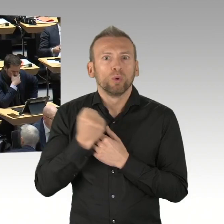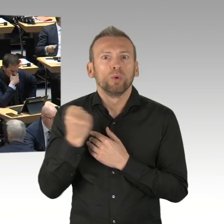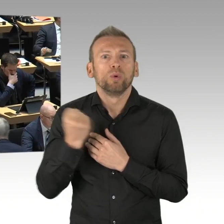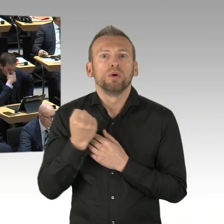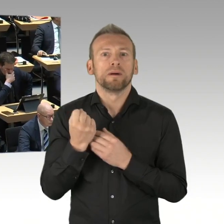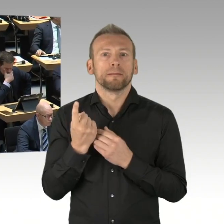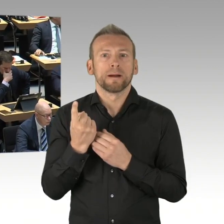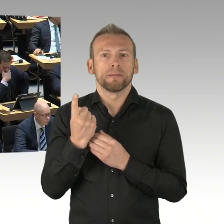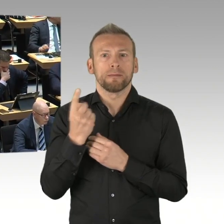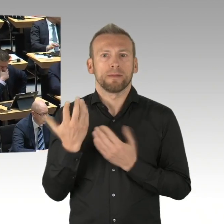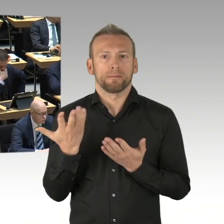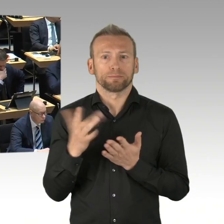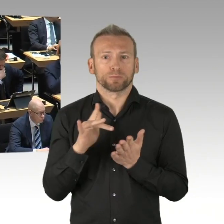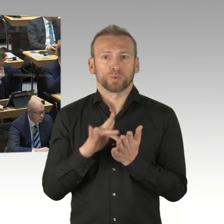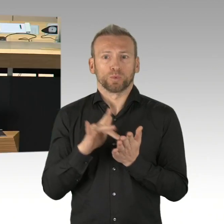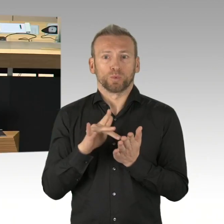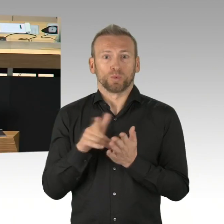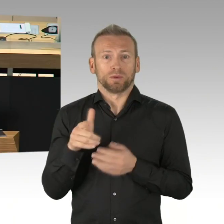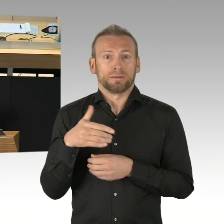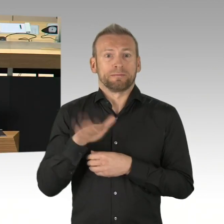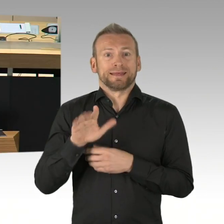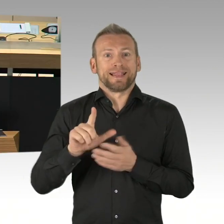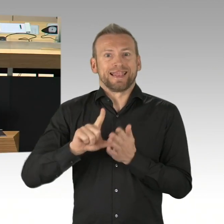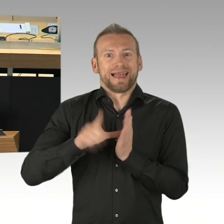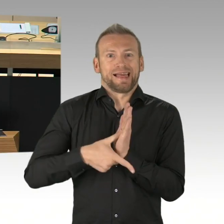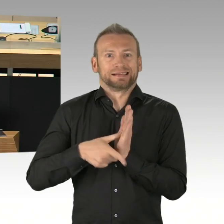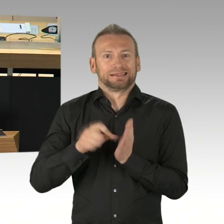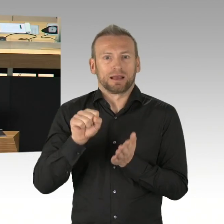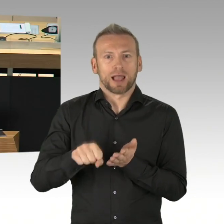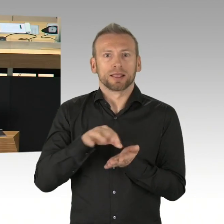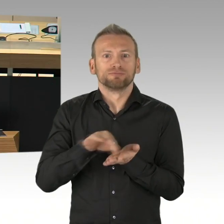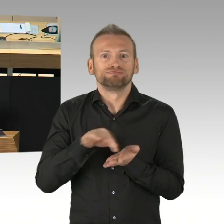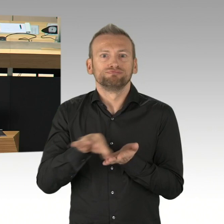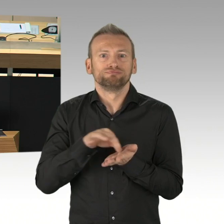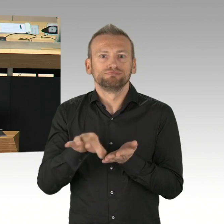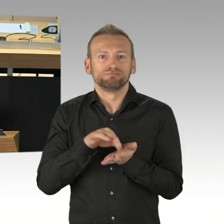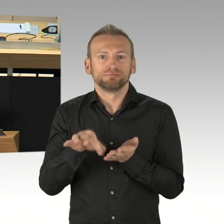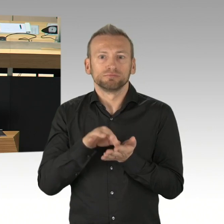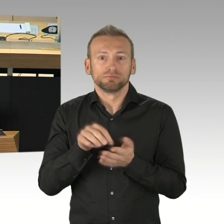mit geringem oder durchschnittlichem Einkommen sich für bestimmte Wohnungen zu bewerben. Mit dem Mietendeckel haben sie wenigstens eine Chance